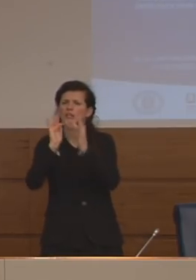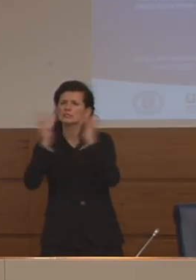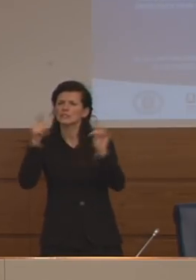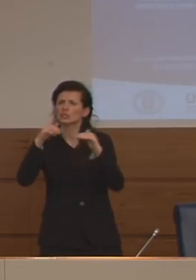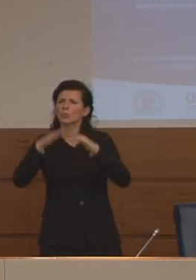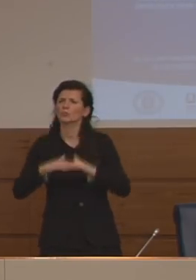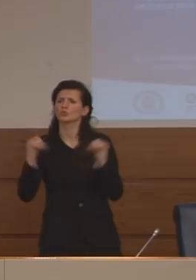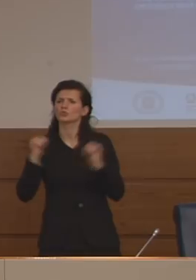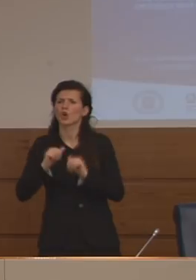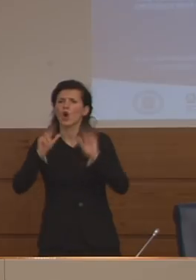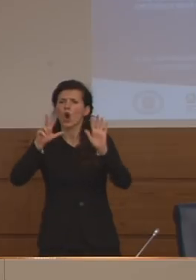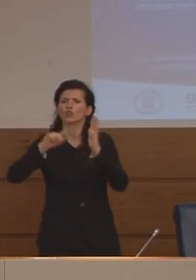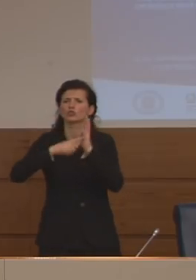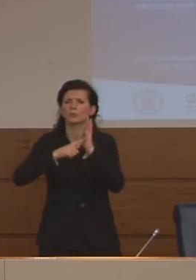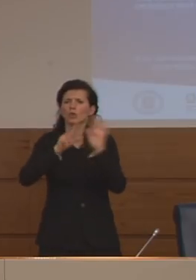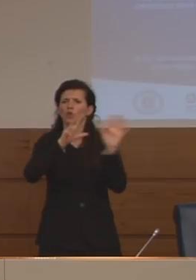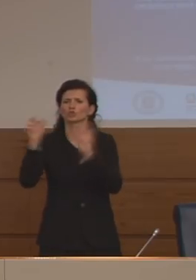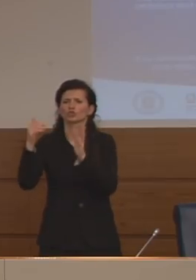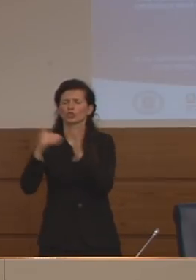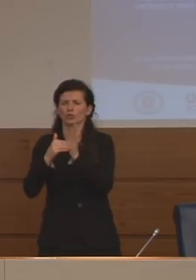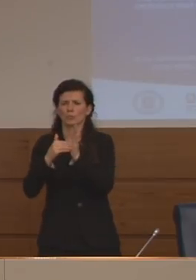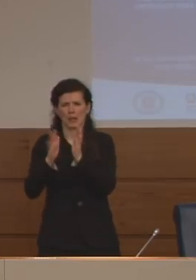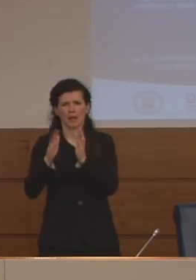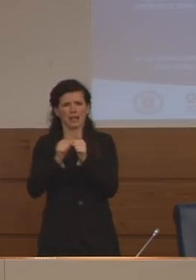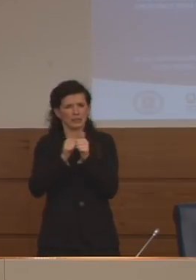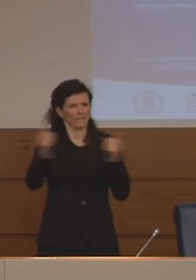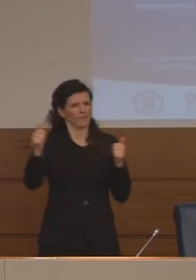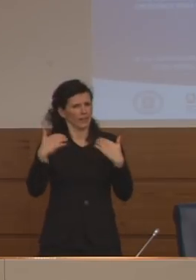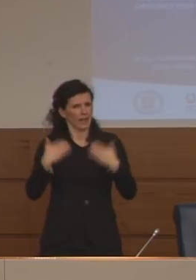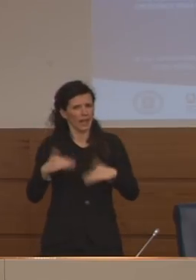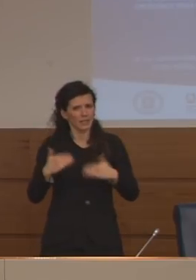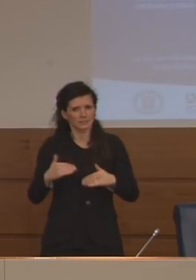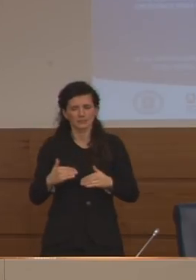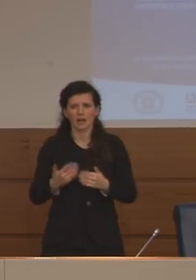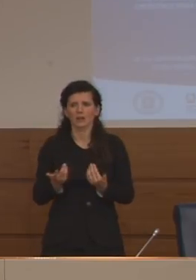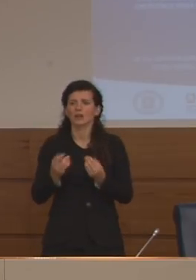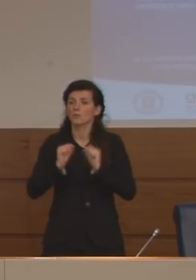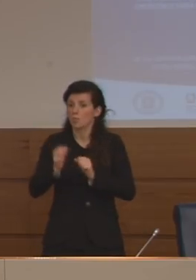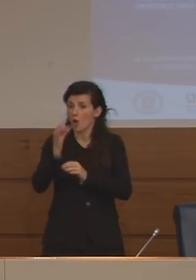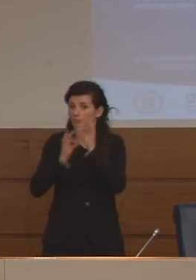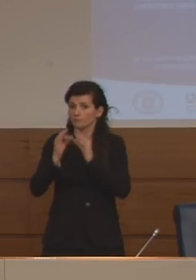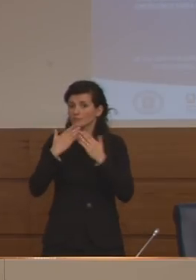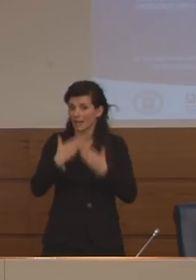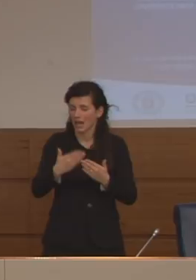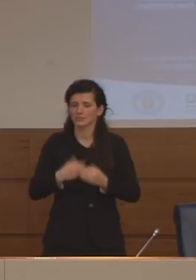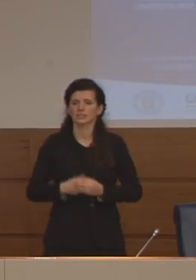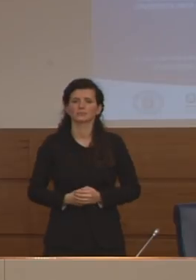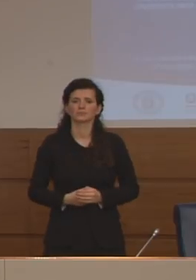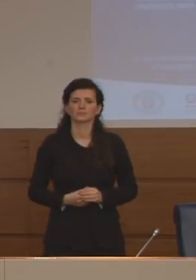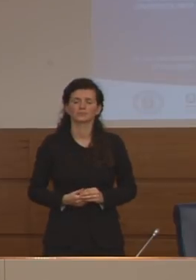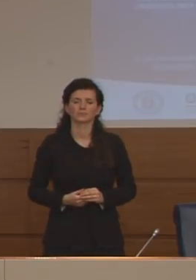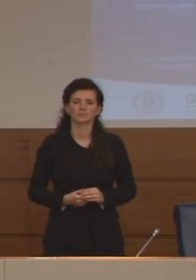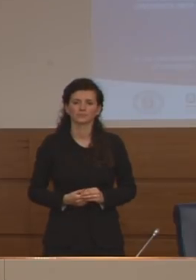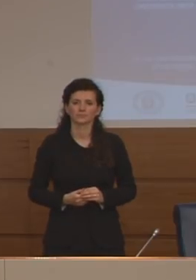Com'è possibile questa discrepanza? Grazie. Allora partiamo dal primo dato.